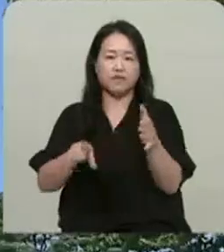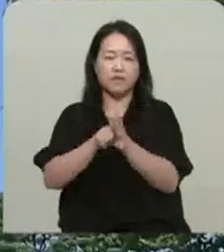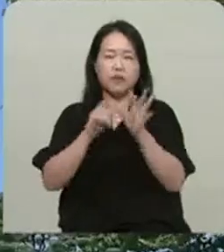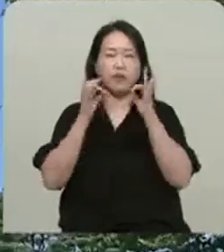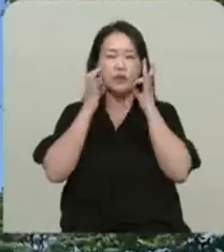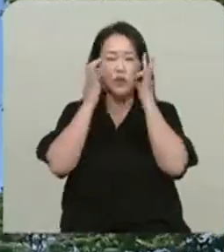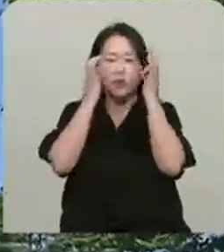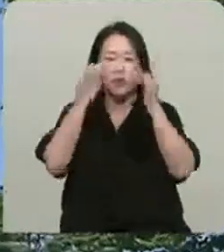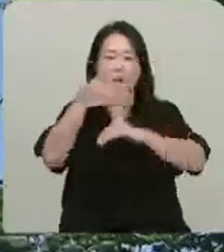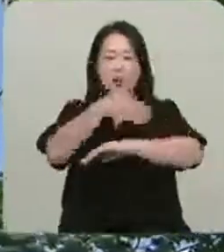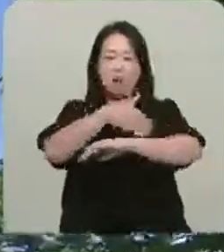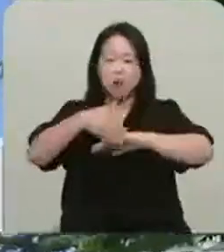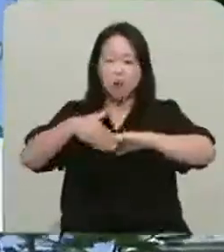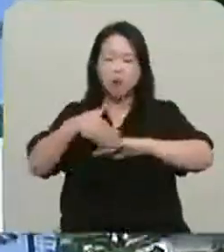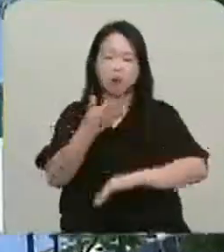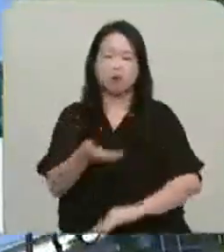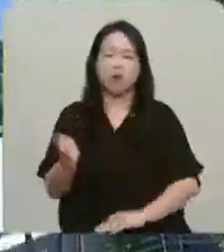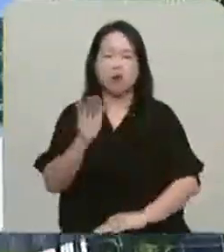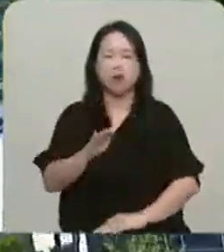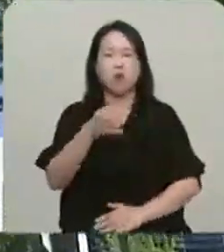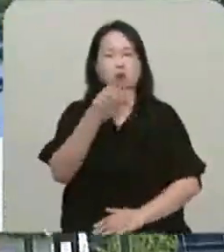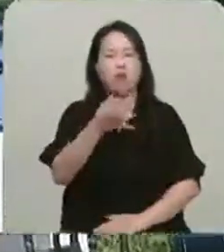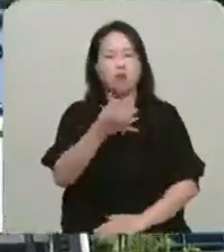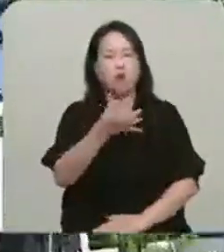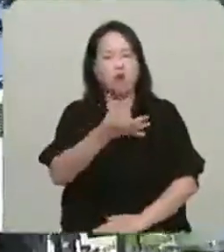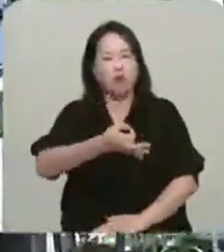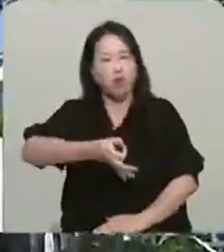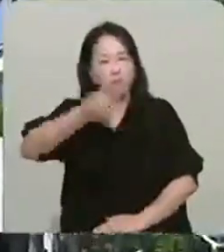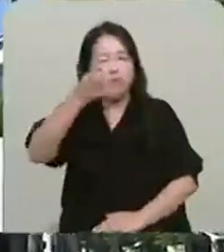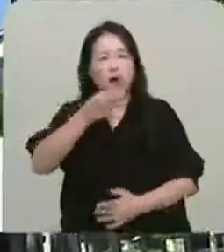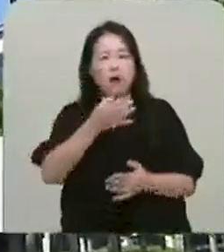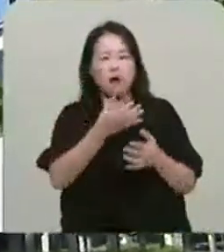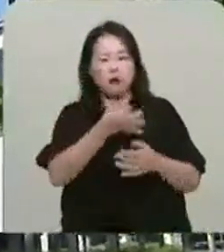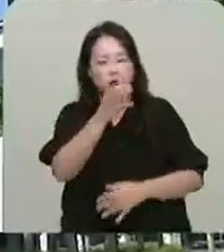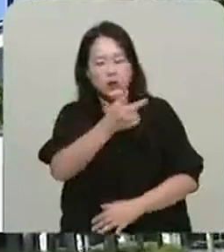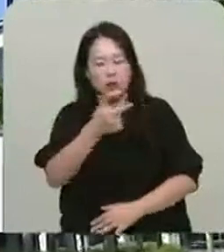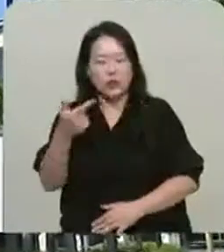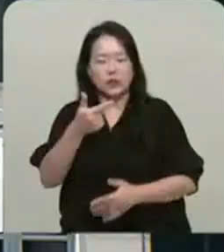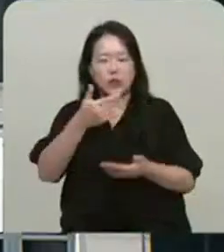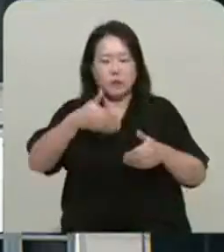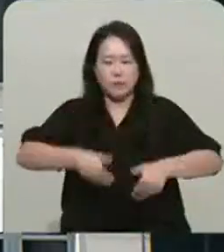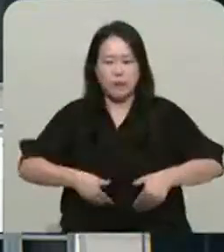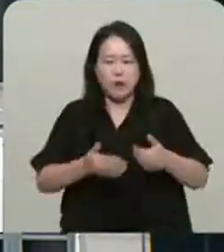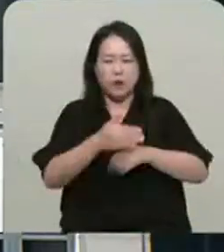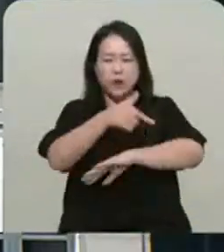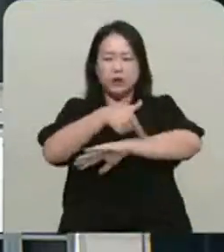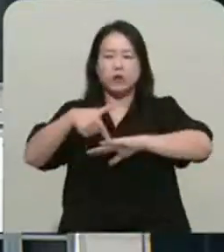하지만 많은 예산이 들어가는 만큼 기재부를 설득할 탄탄한 논리 개발에 힘써야 합니다.